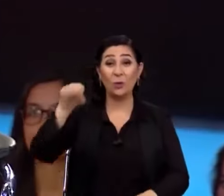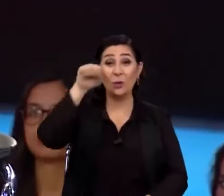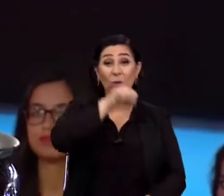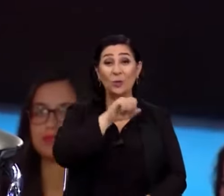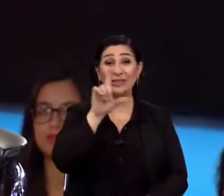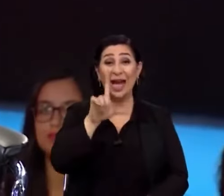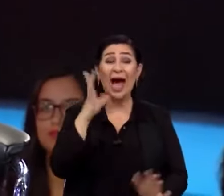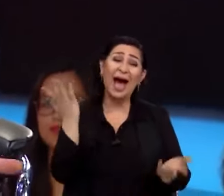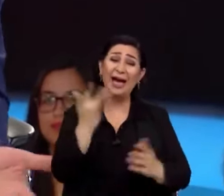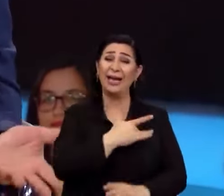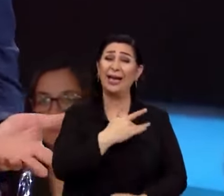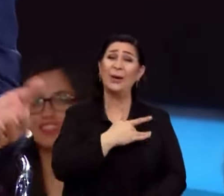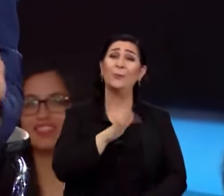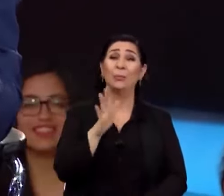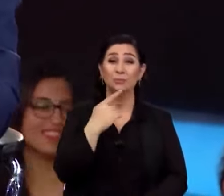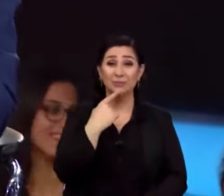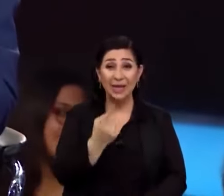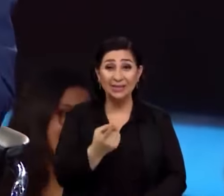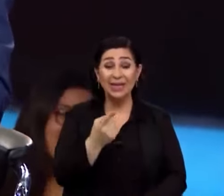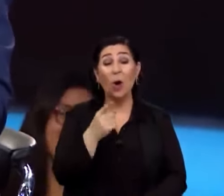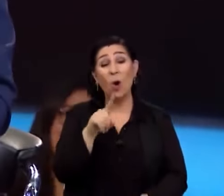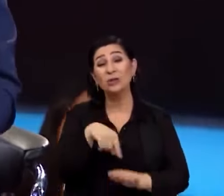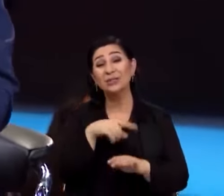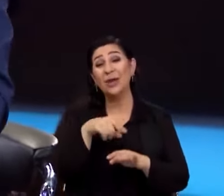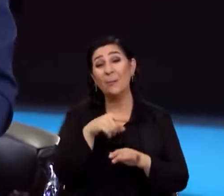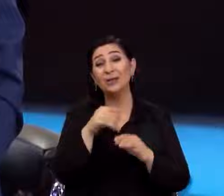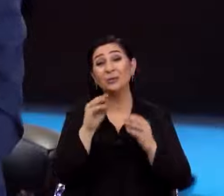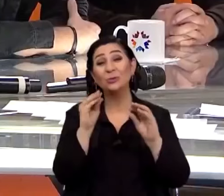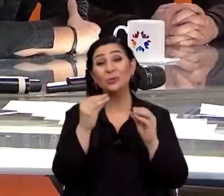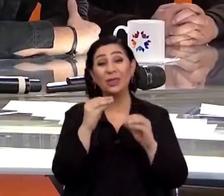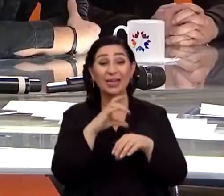Ay kıyamam sana diye ş yaparsa o zaman hani çocuğun hastalığını görmezden